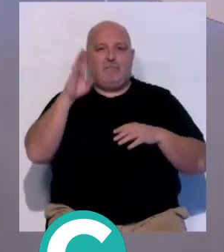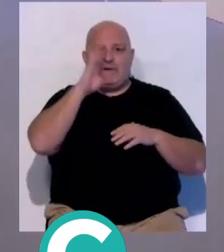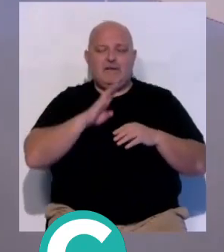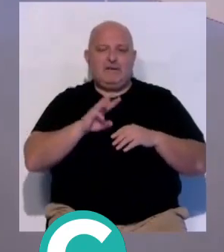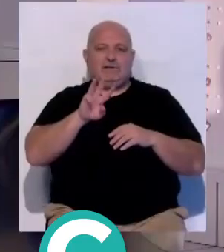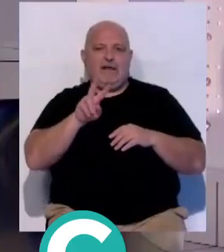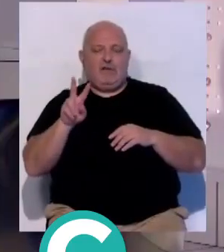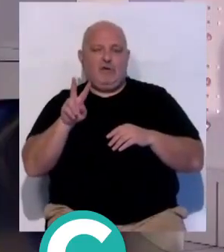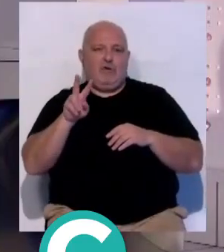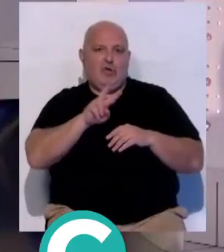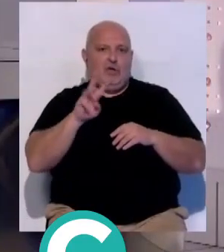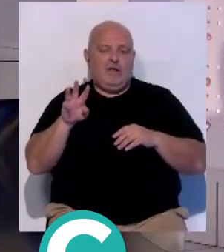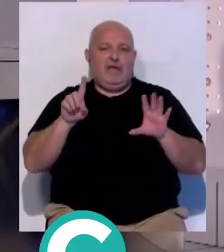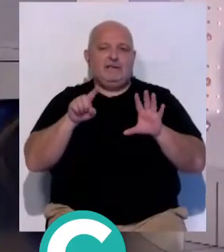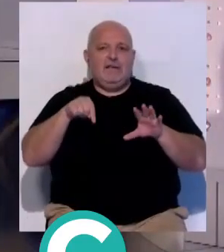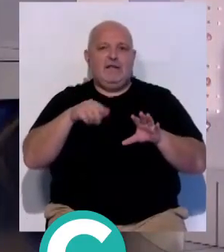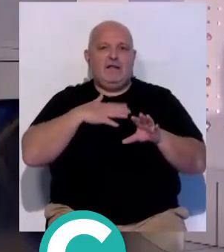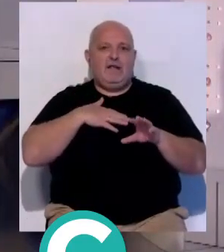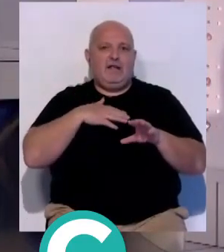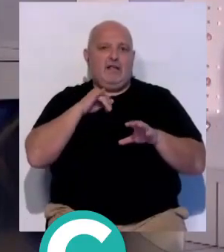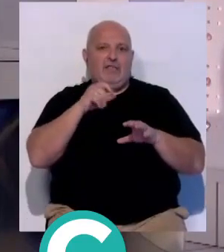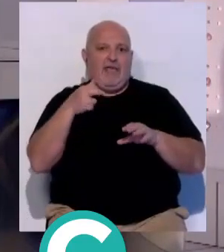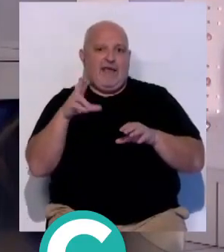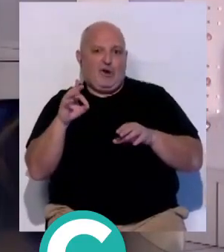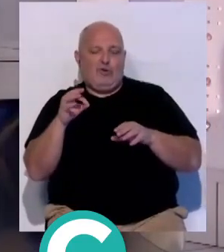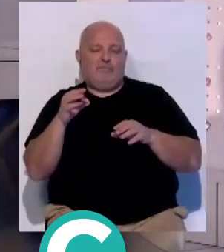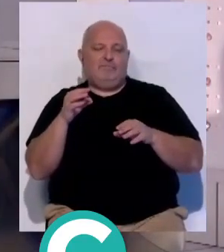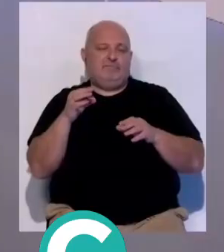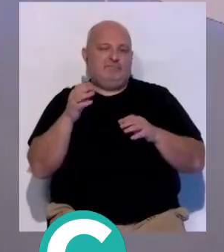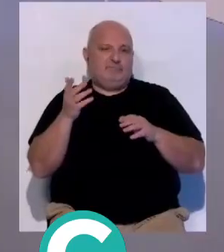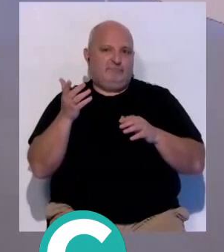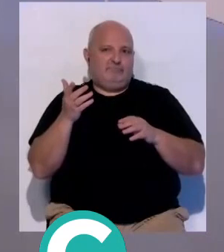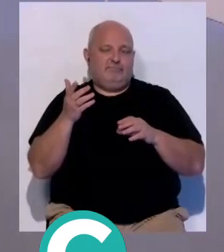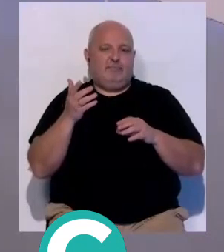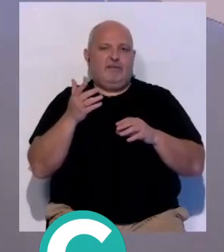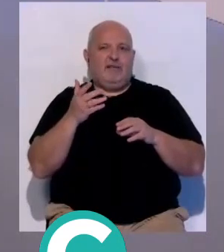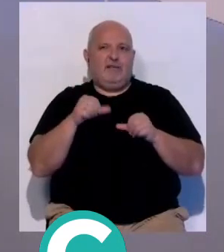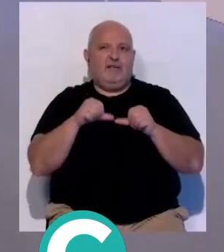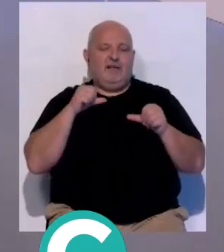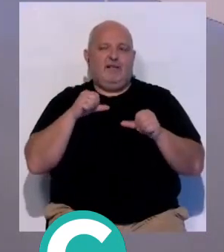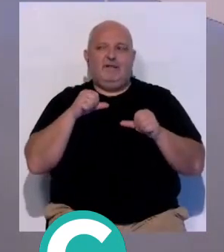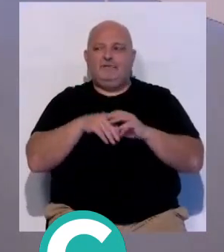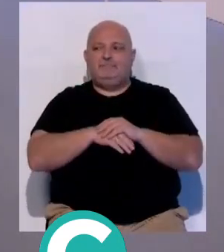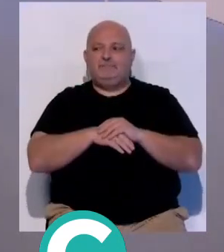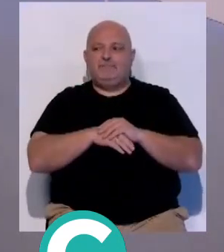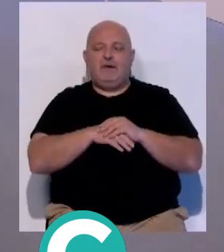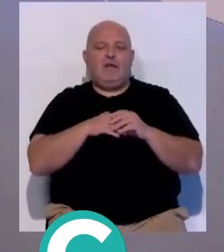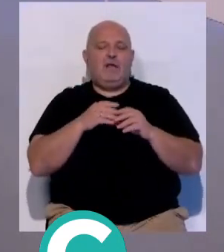el 3 igual que aquí en España el 6 aquí el zaguero el que como bien dice Alfredo el cuero el cuero